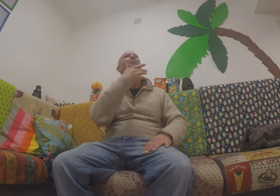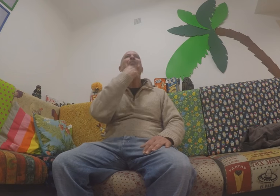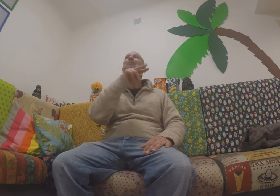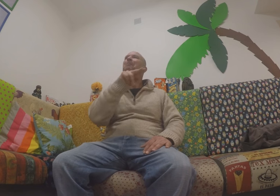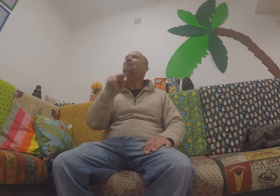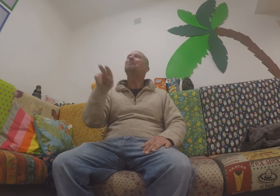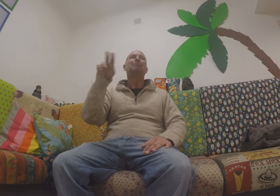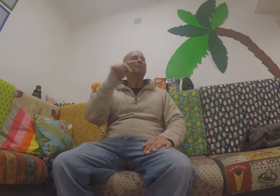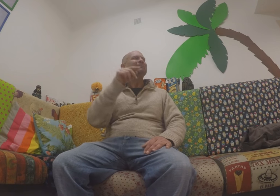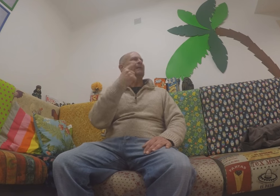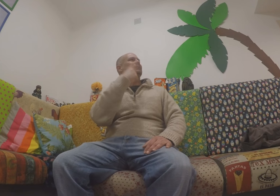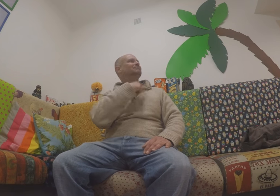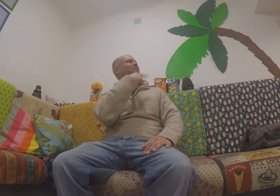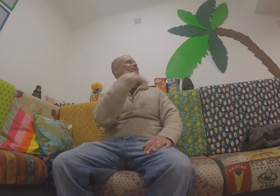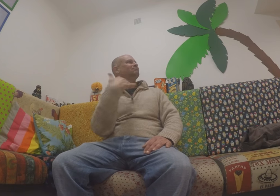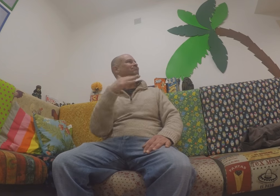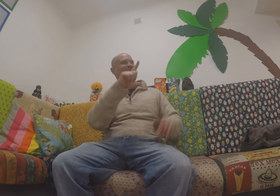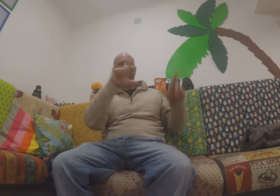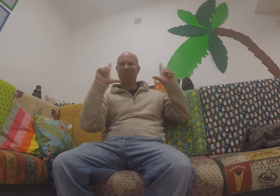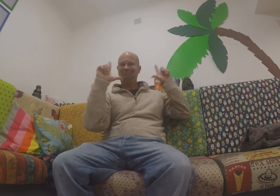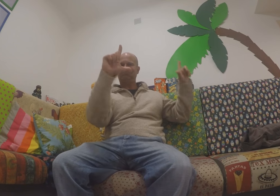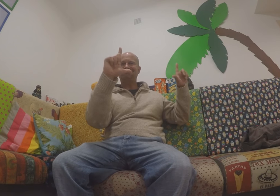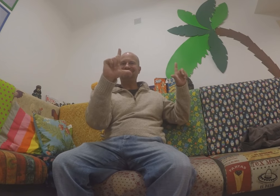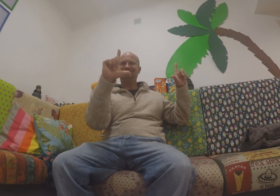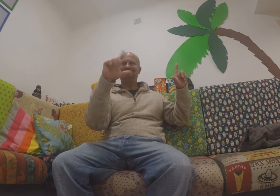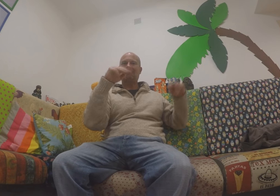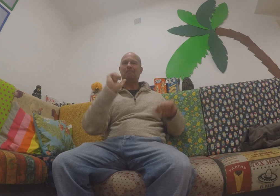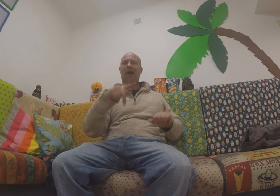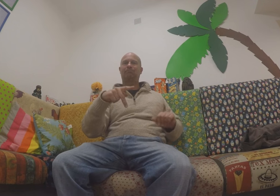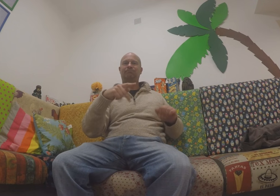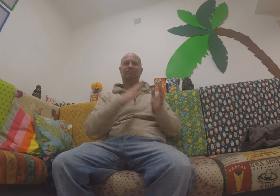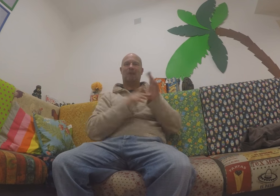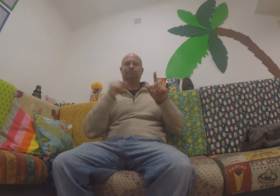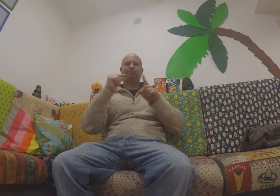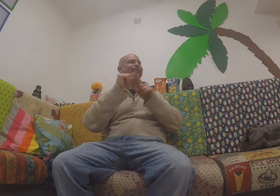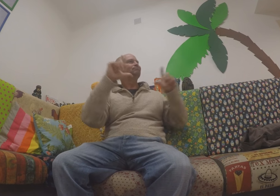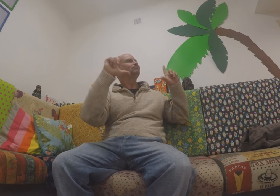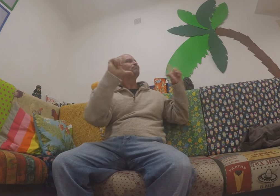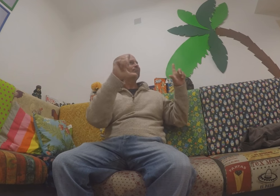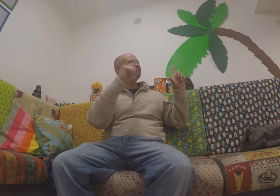Als ich hier reinkam entdeckte ich eine Weltkarte.